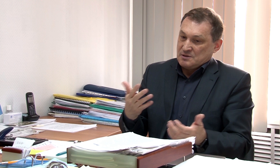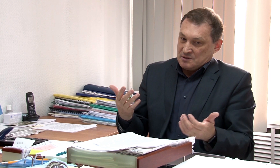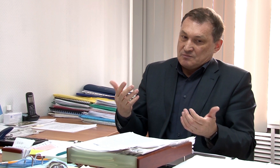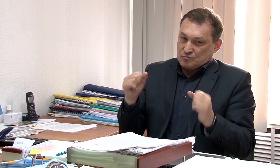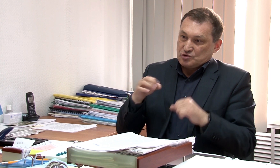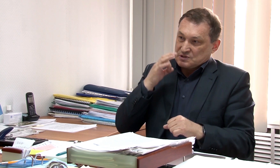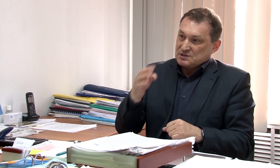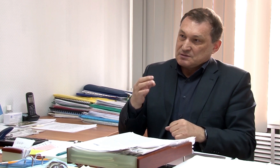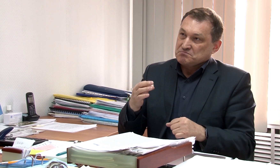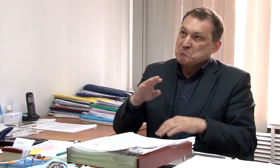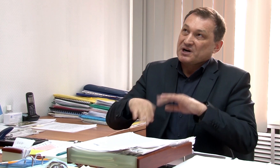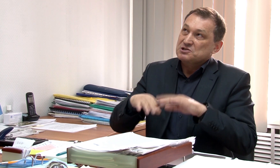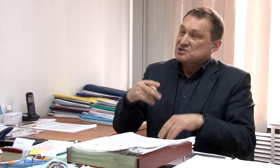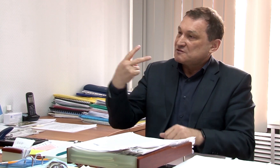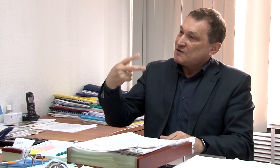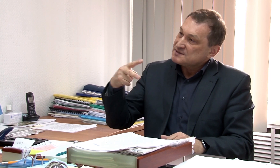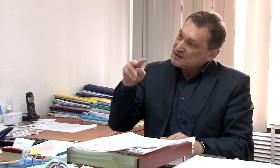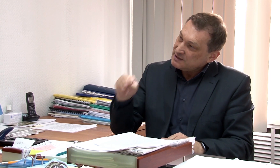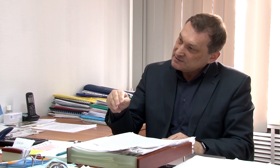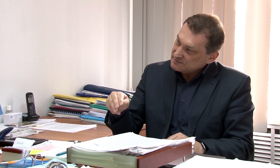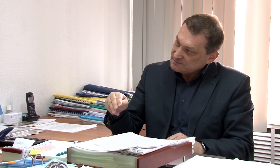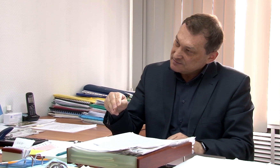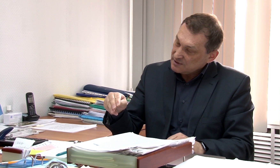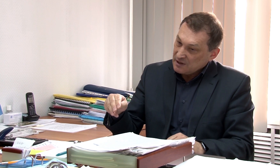можно сказать, практически 20 лет.